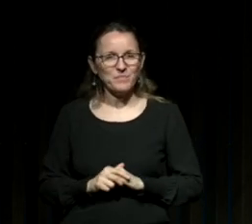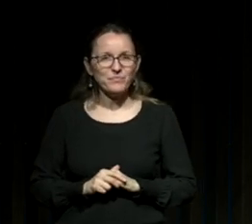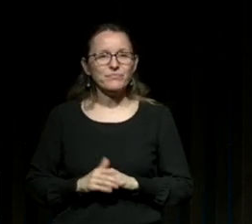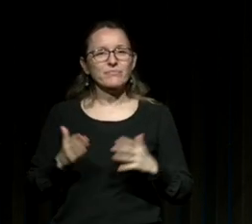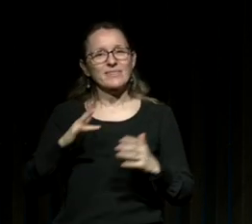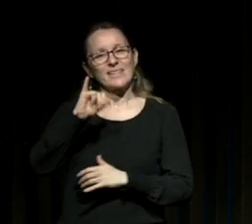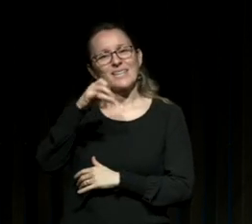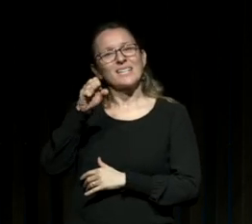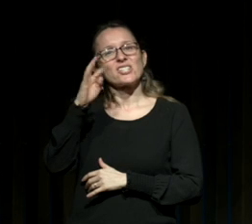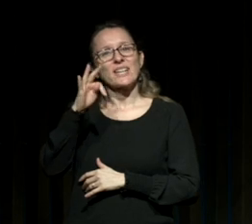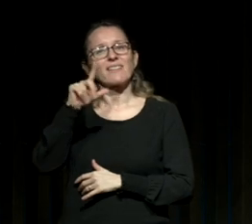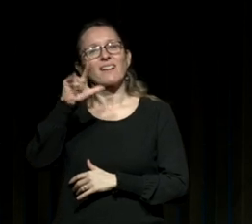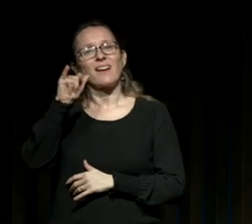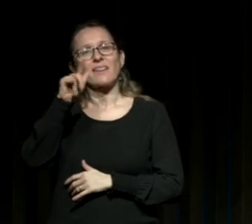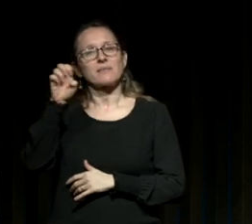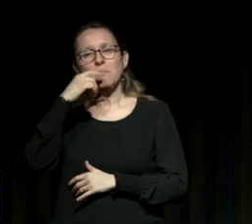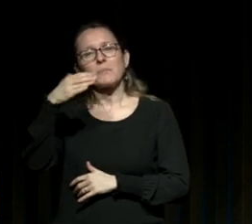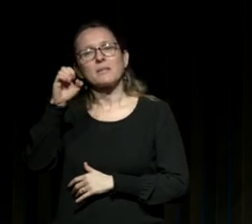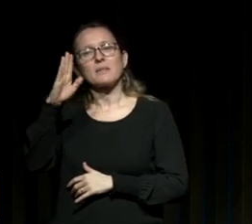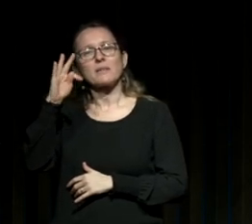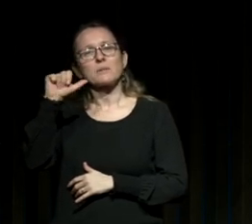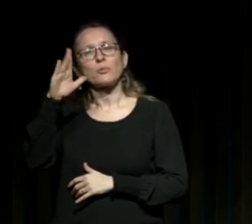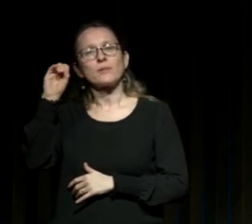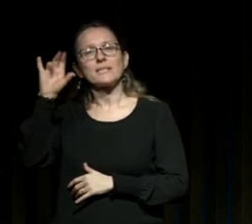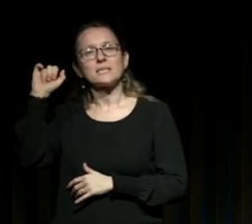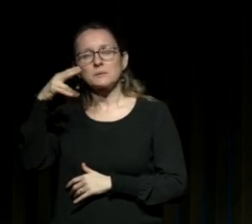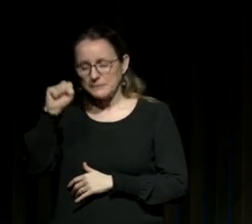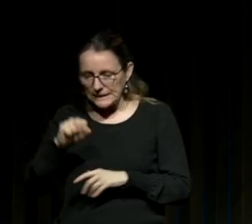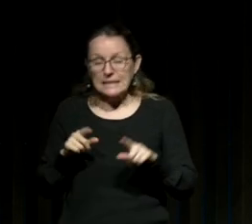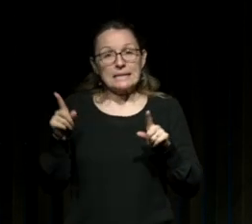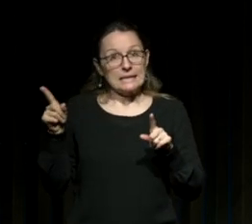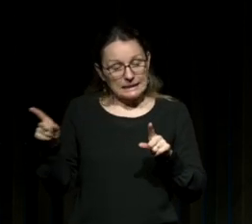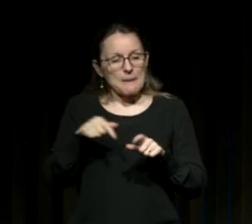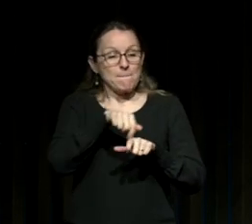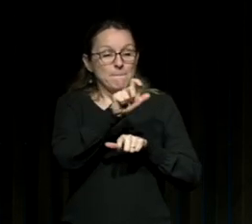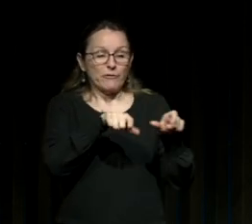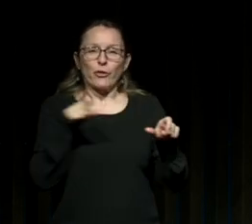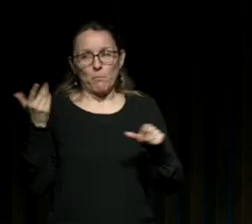lag métaboliques c'est que les individus ne font pas la même chose pendant le week-end et pendant